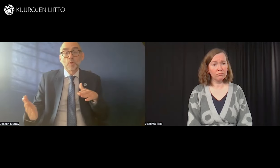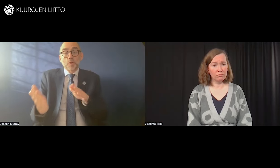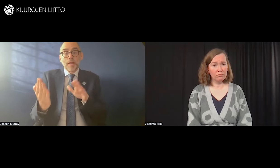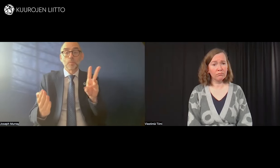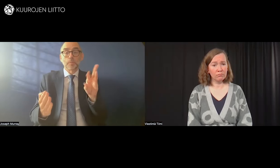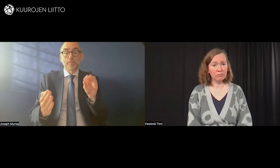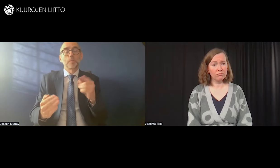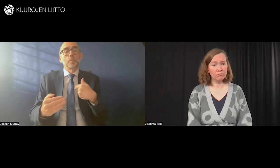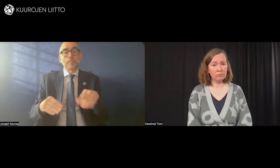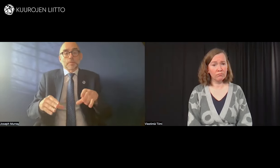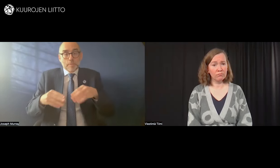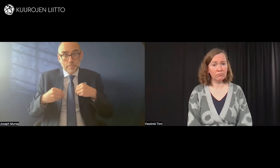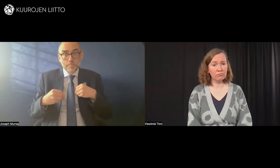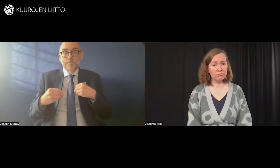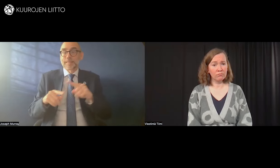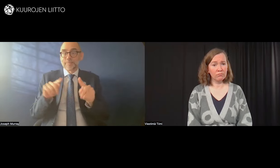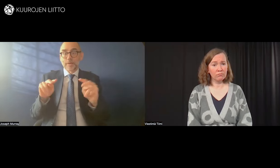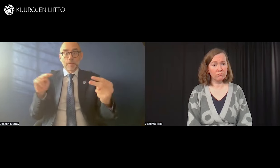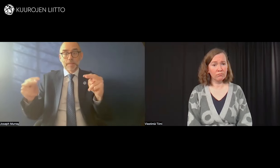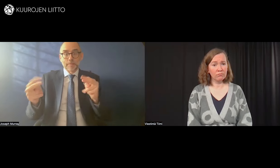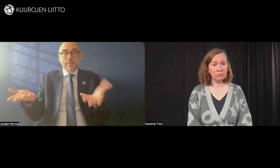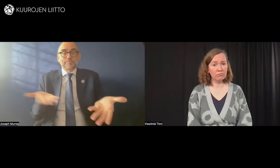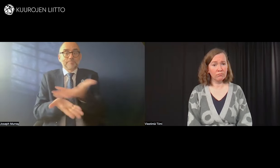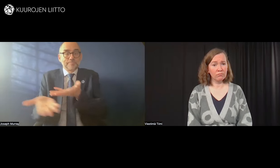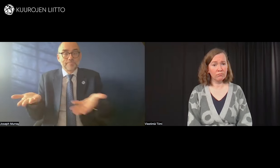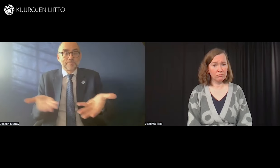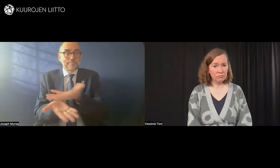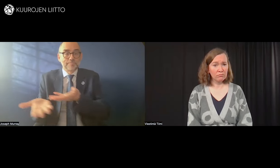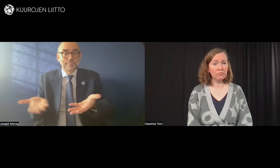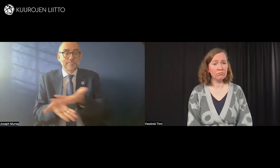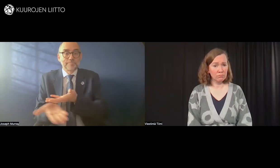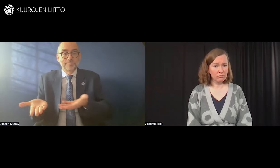n lähestymistapana on hyväksyä eri näkökulmat ja keskustella niistä.